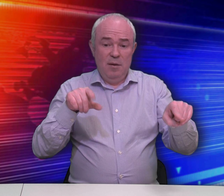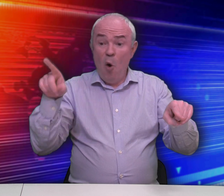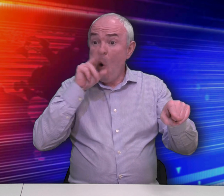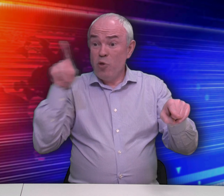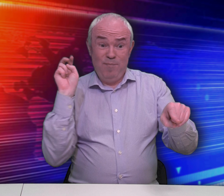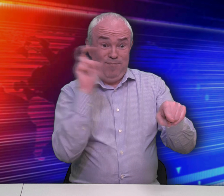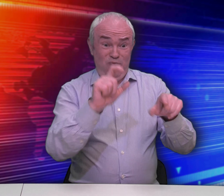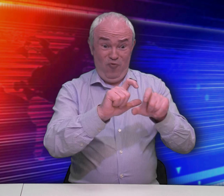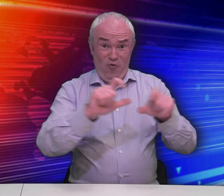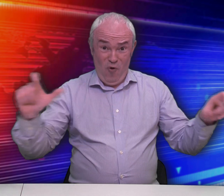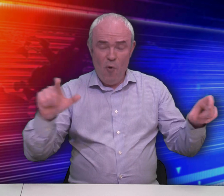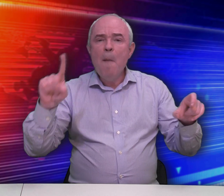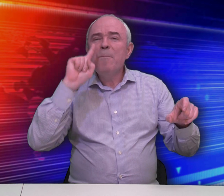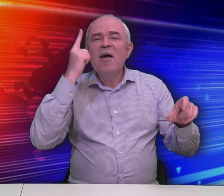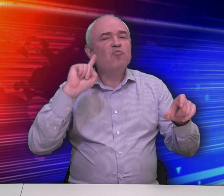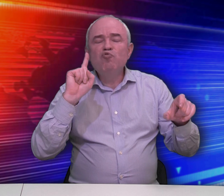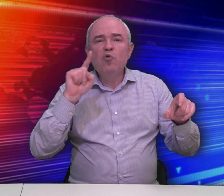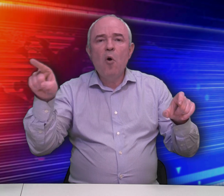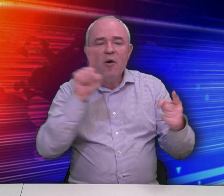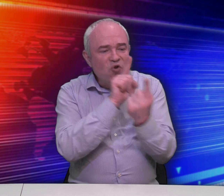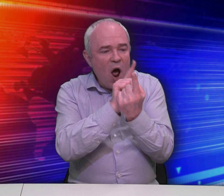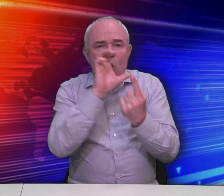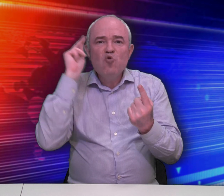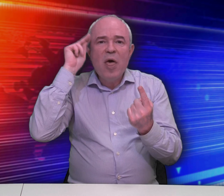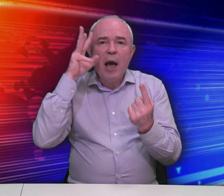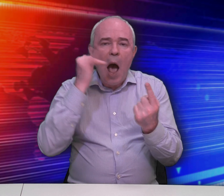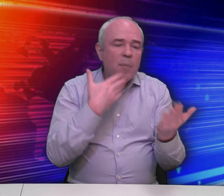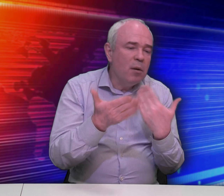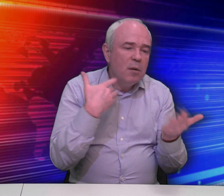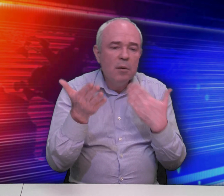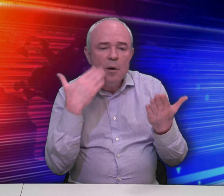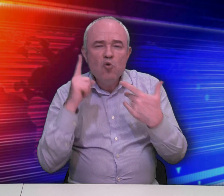Каждый раз, когда Лоу приезжал, он сначала общался с учениками,